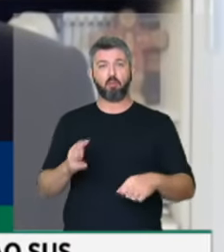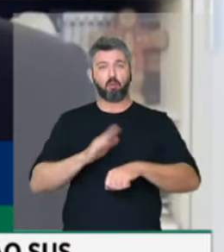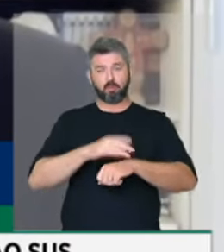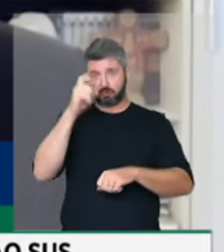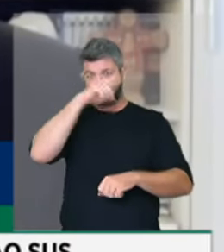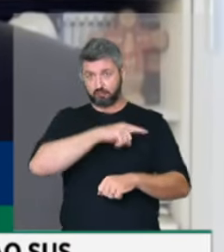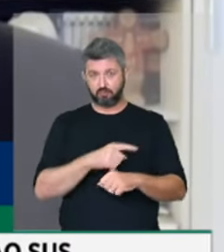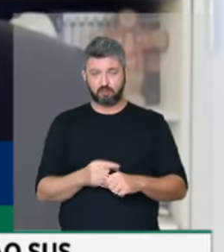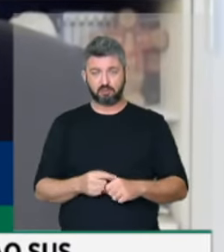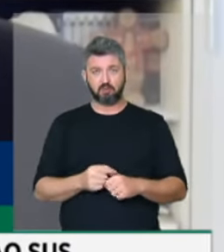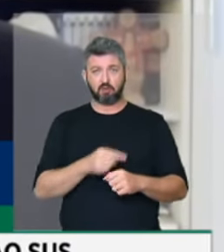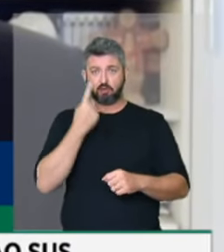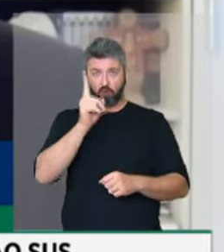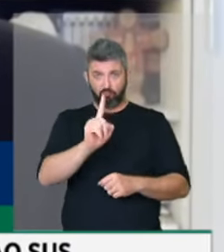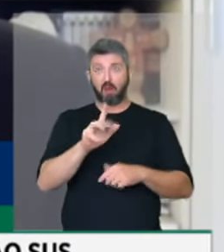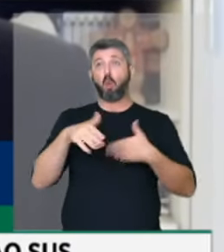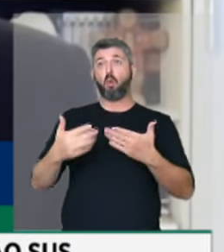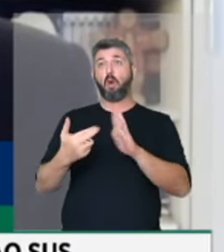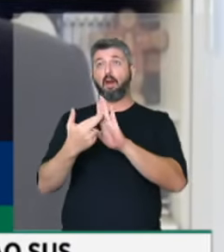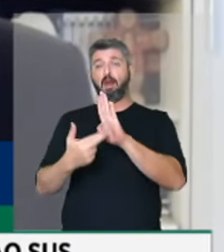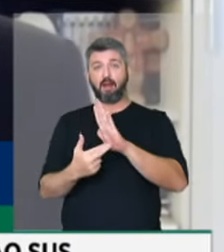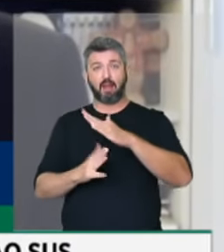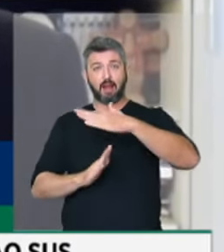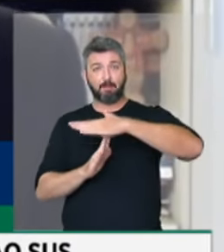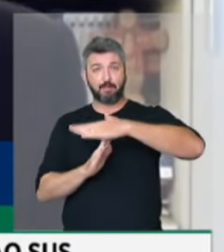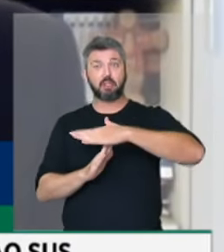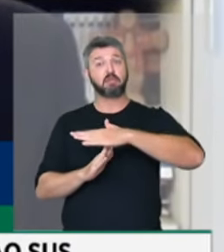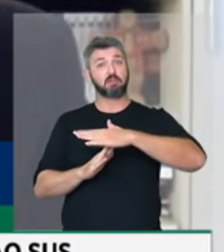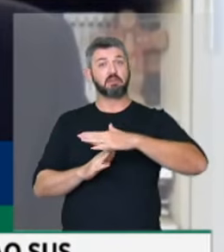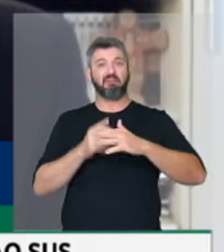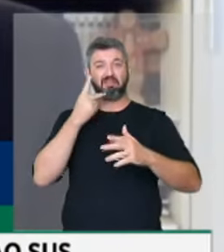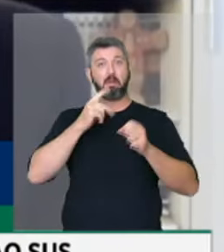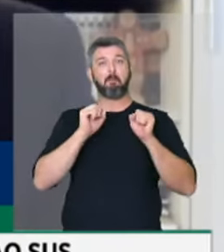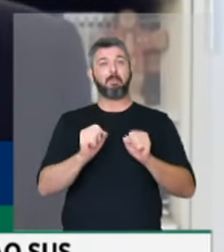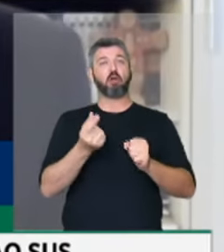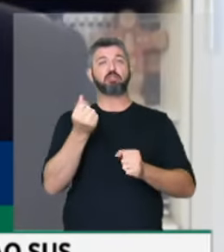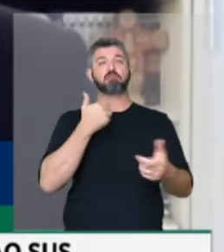ADMITIR QUE A GENTE VAI PODER USAR COMO QUISER ESSE DINHEIRO, POR ISSO QUE O